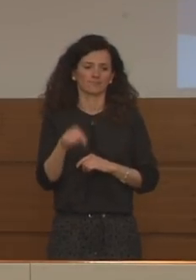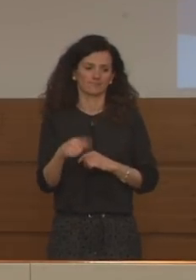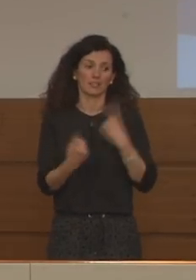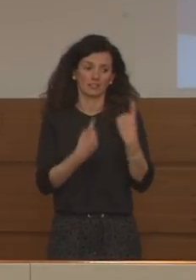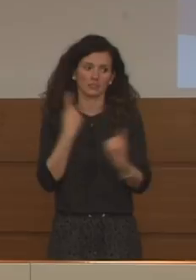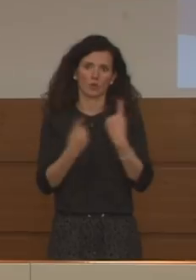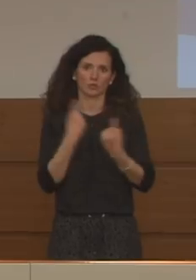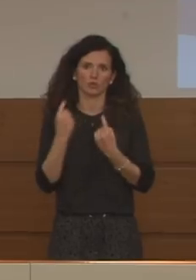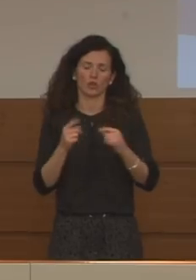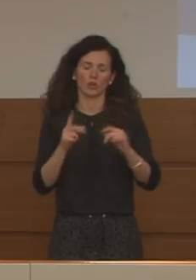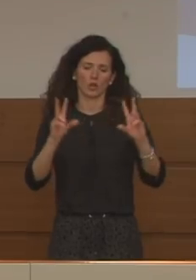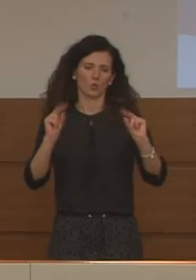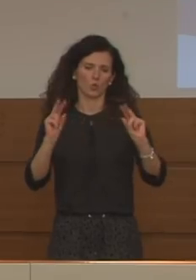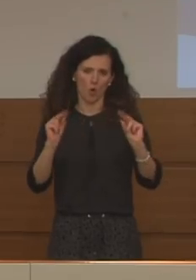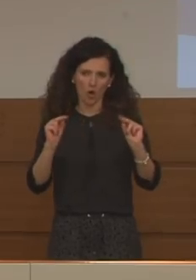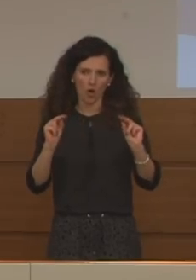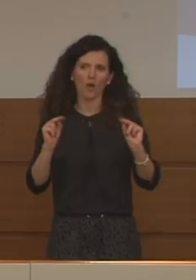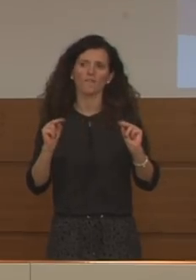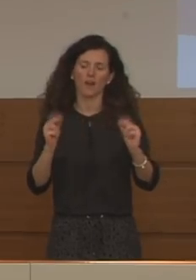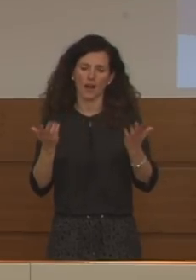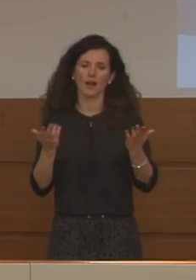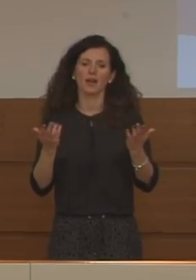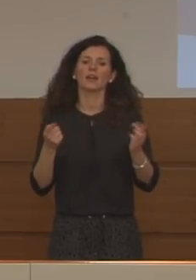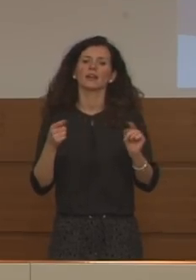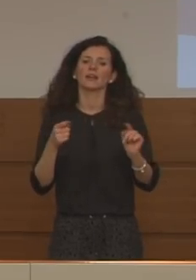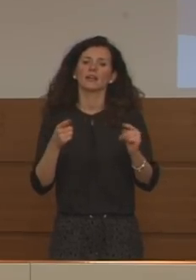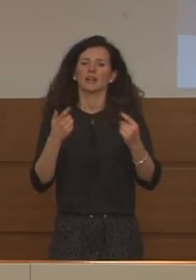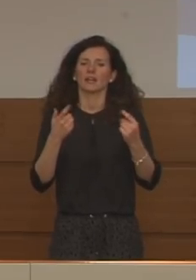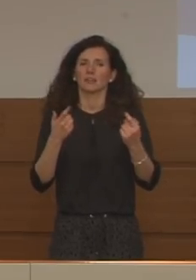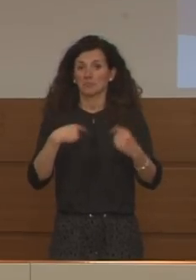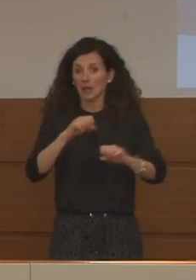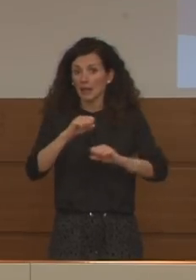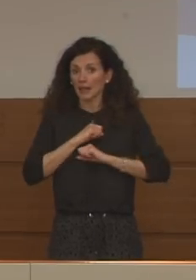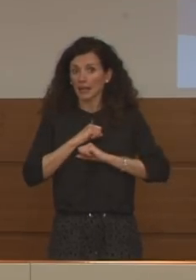credo che poi questa novità si colga anche da come tutti i Paesi a livello